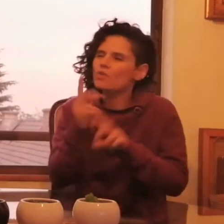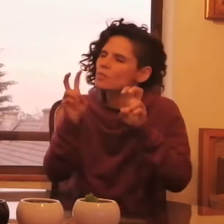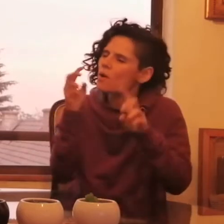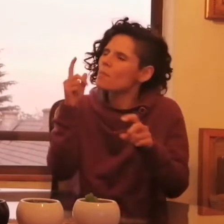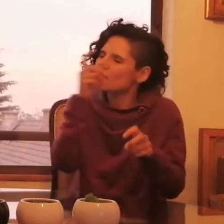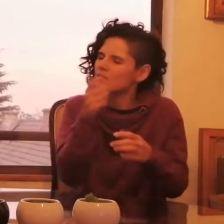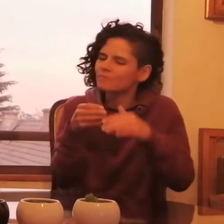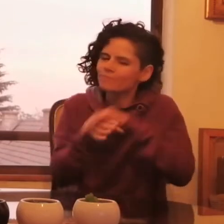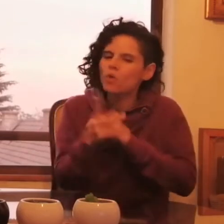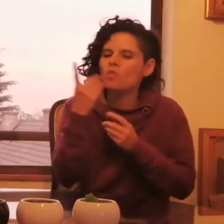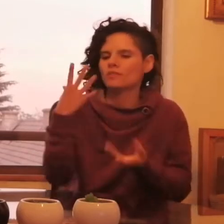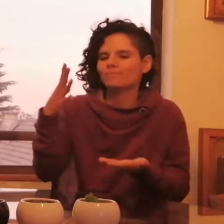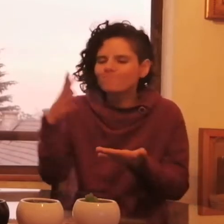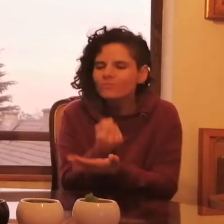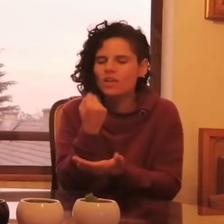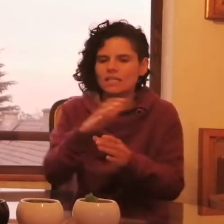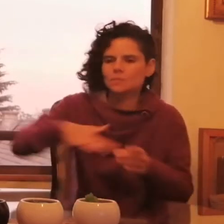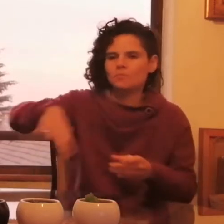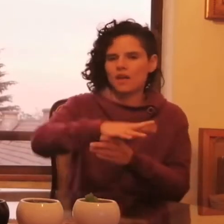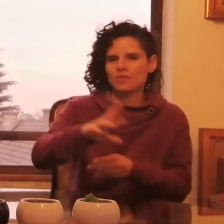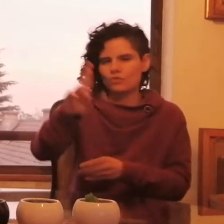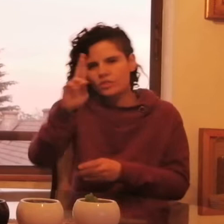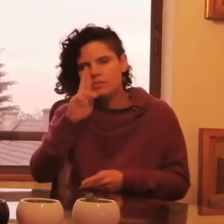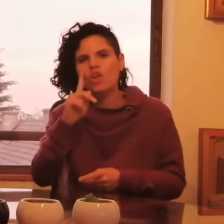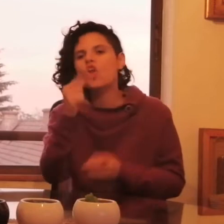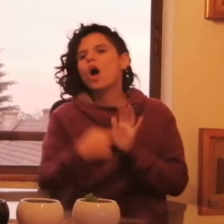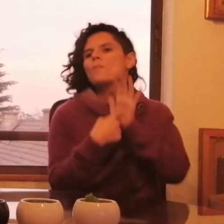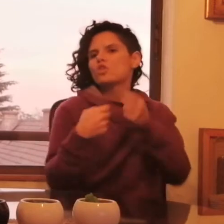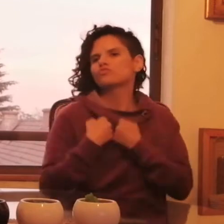antes ,de ganarte un espacio de más de como que tener que demostrar que puedes